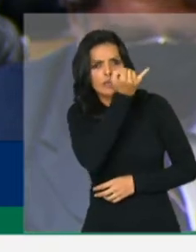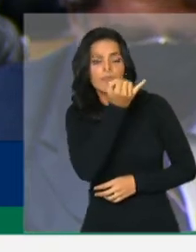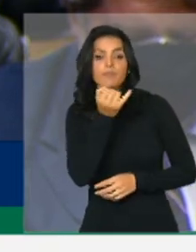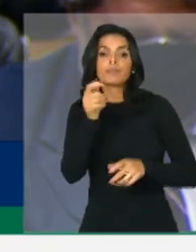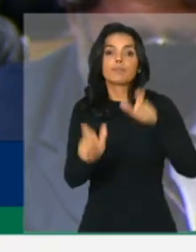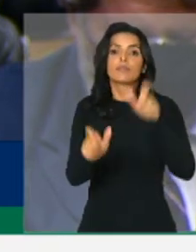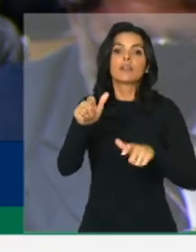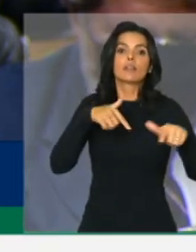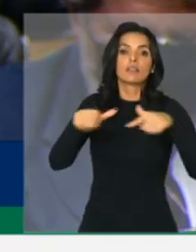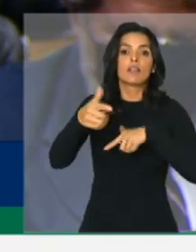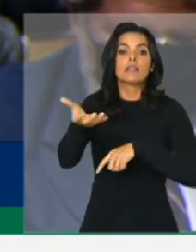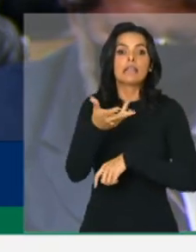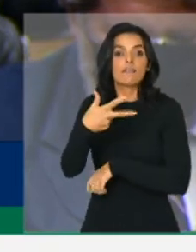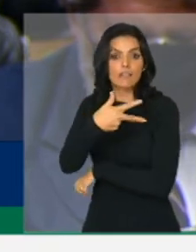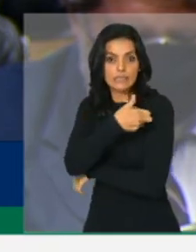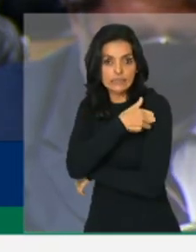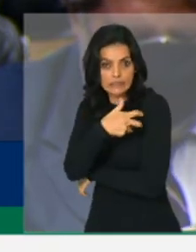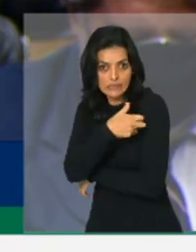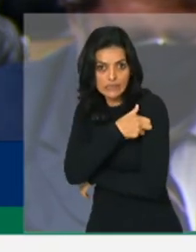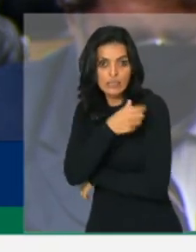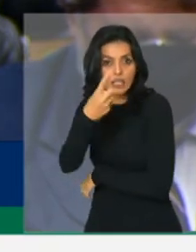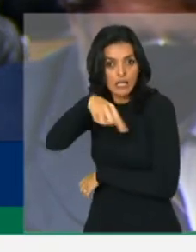TEM ELEVADO A JORNADA. ELES QUEREM E DESEJAM QUE HAJA UMA NEGOCIAÇÃO PARA REGULAMENTAR